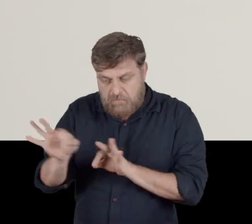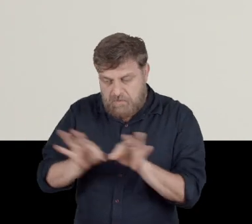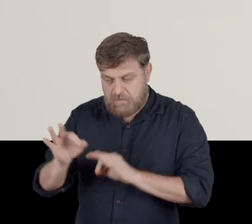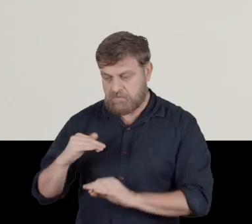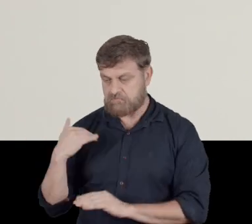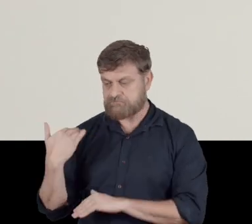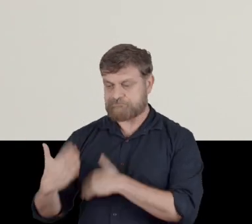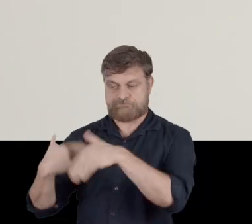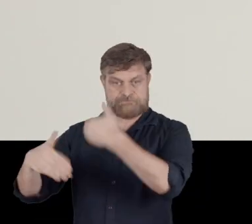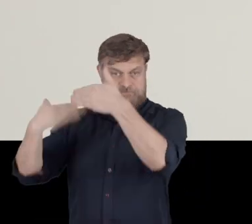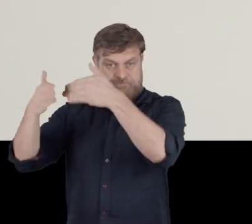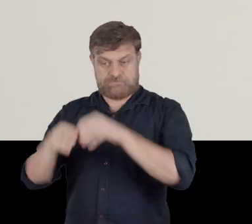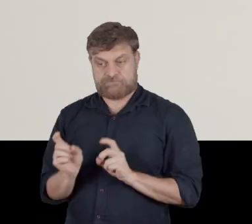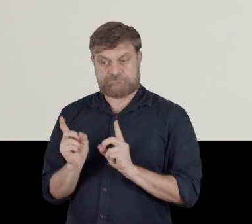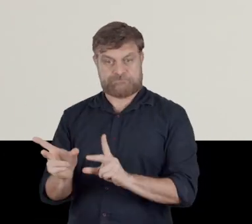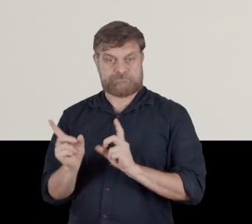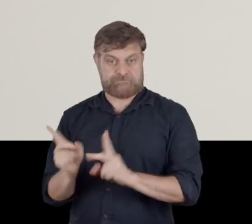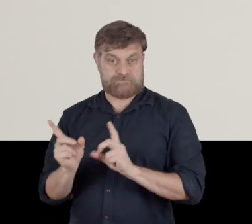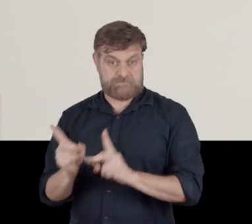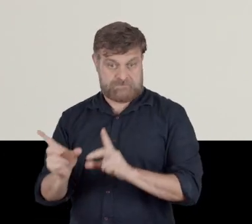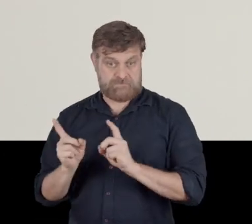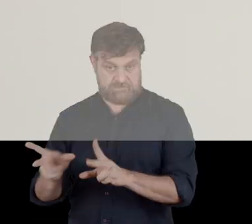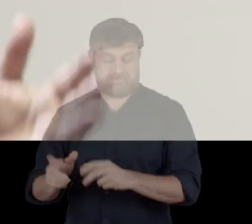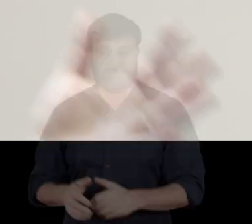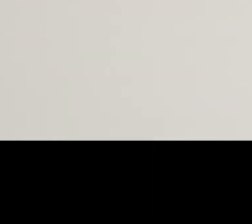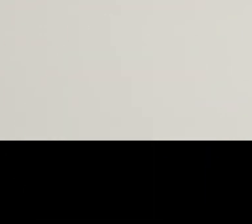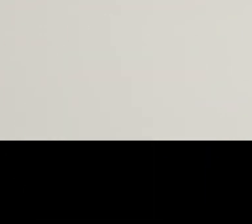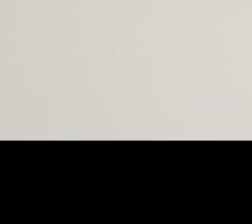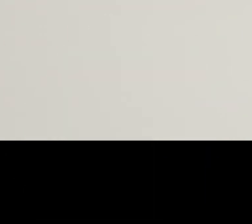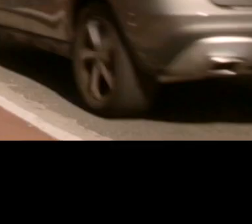uma outra forma de criar e desenvolver produtos e serviços e entregar.